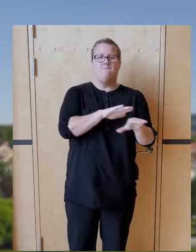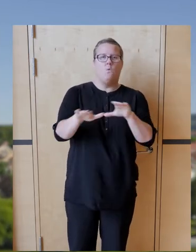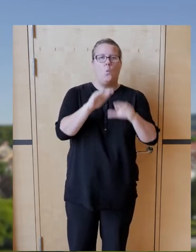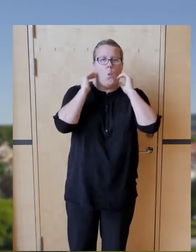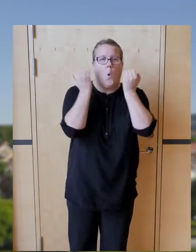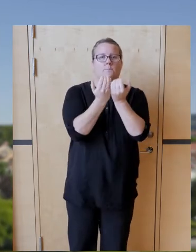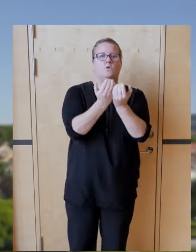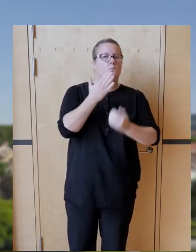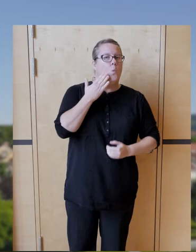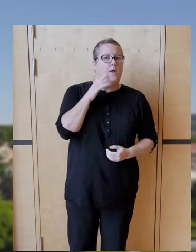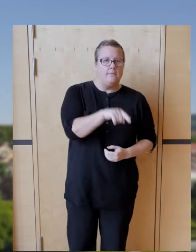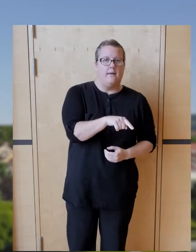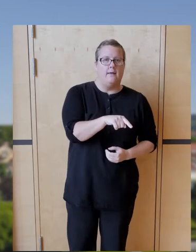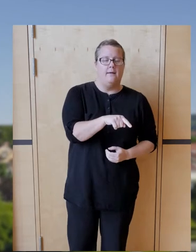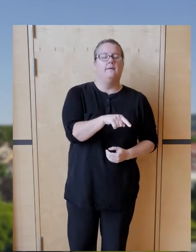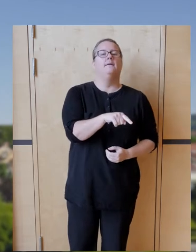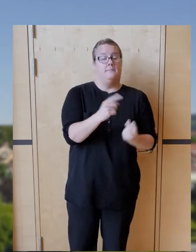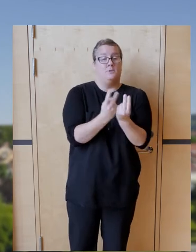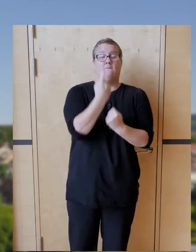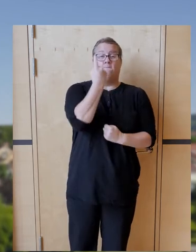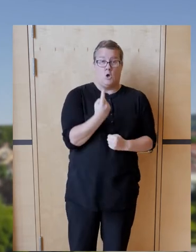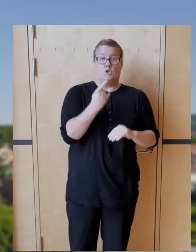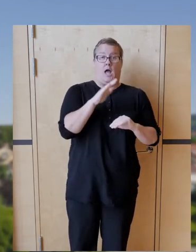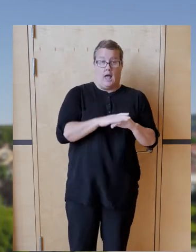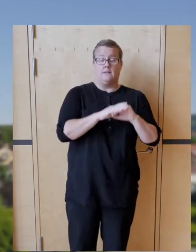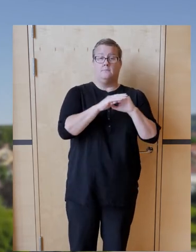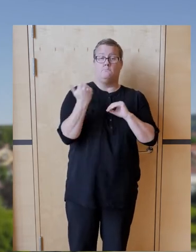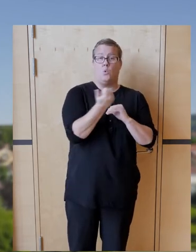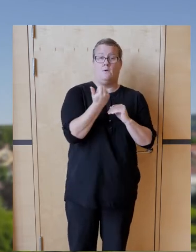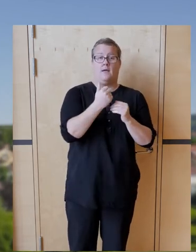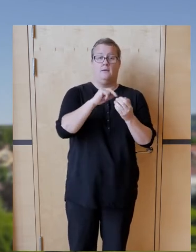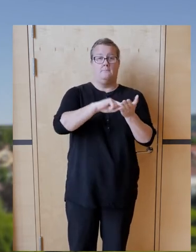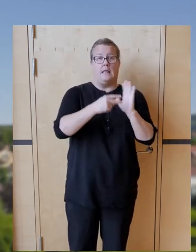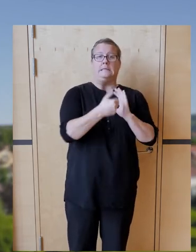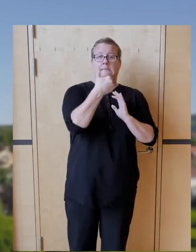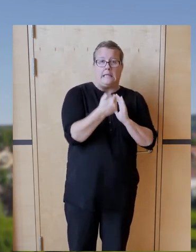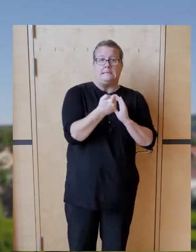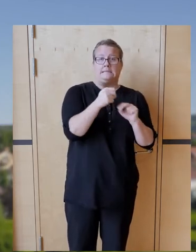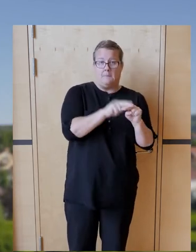Och man att man är i första läget ska planera för 60 platser och därefter för yttre